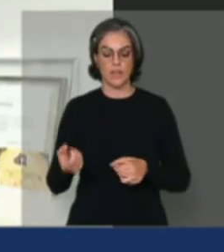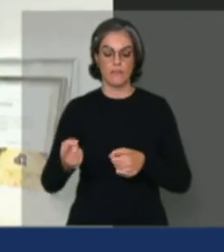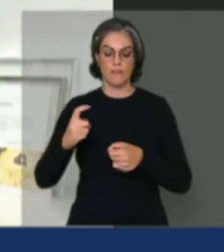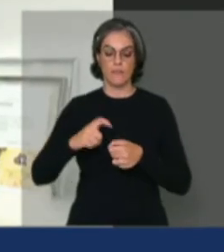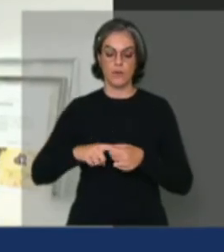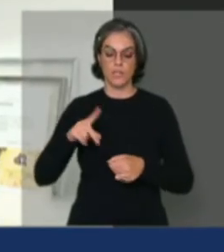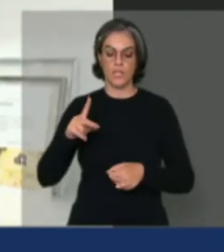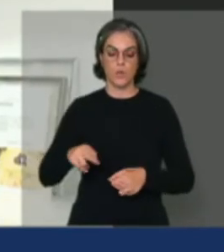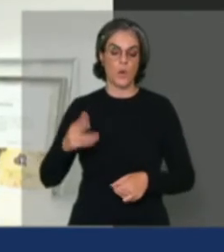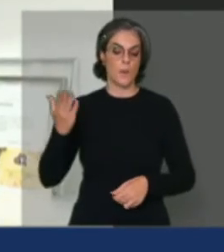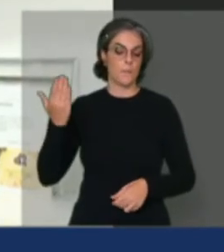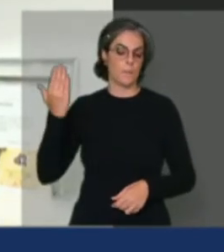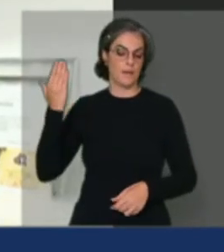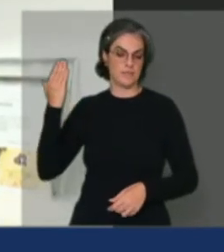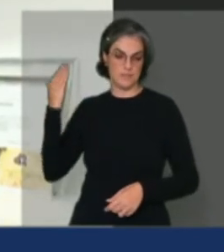UM RECEBO PARA VOTAR O CRONO